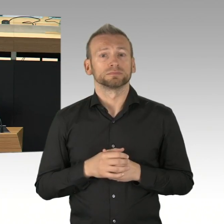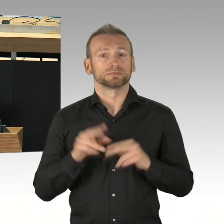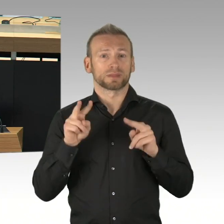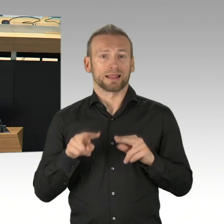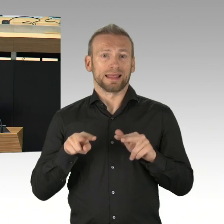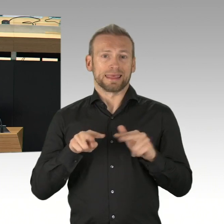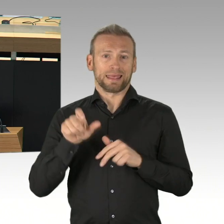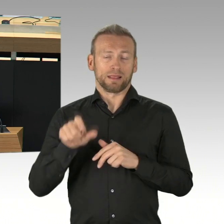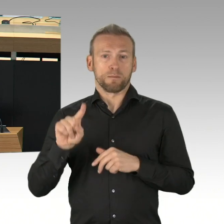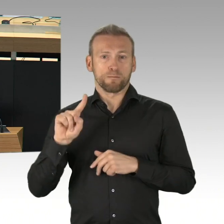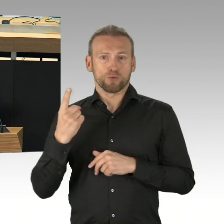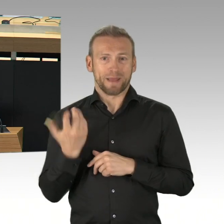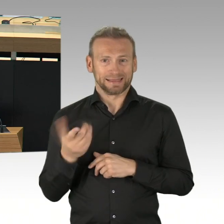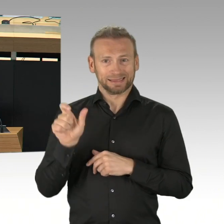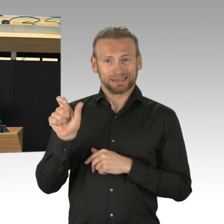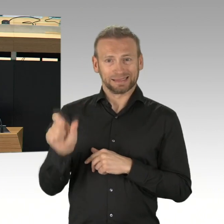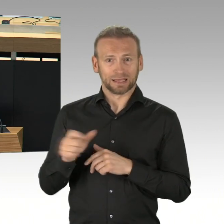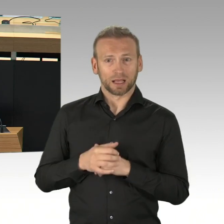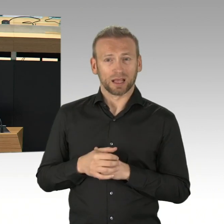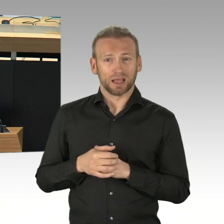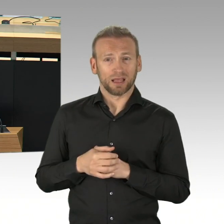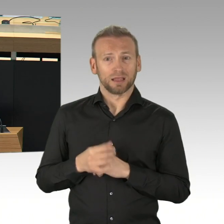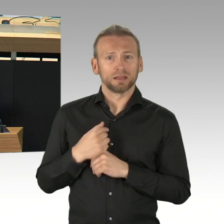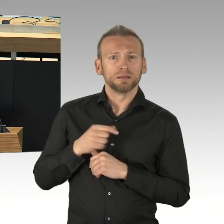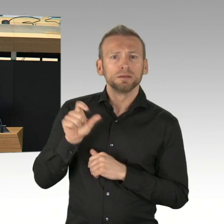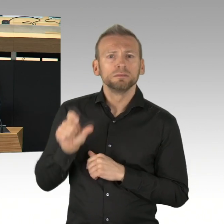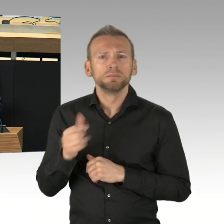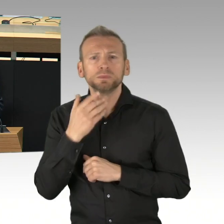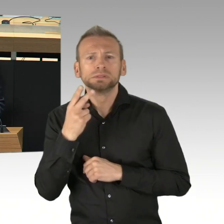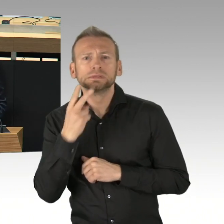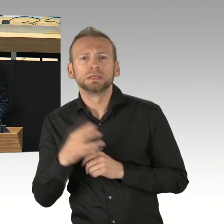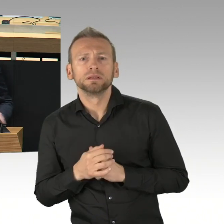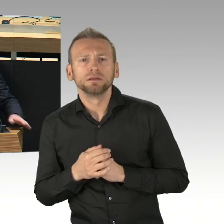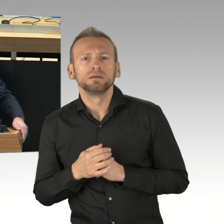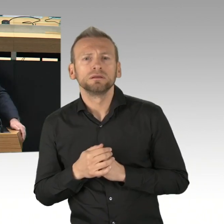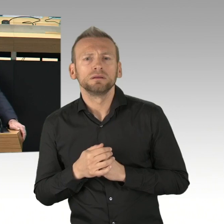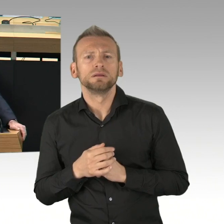in Gestalt des verfassungswidrigen Mietendeckelgesetzes nicht zu beschließen. Meine Damen und Herren,